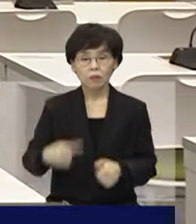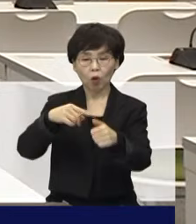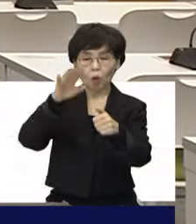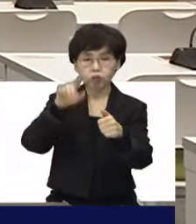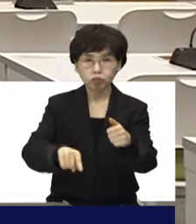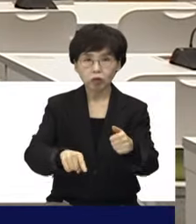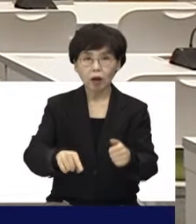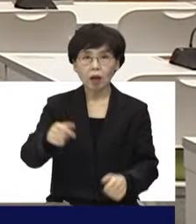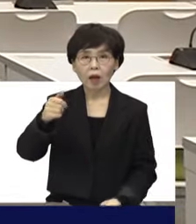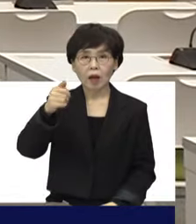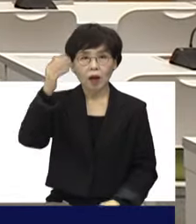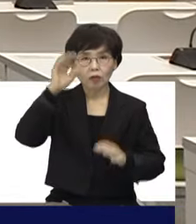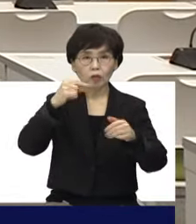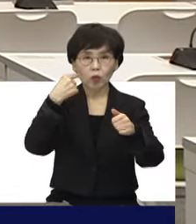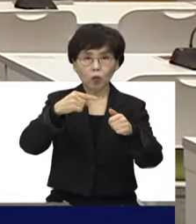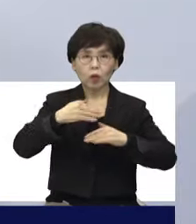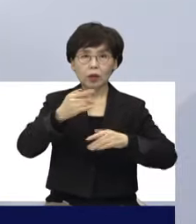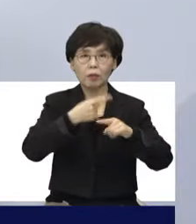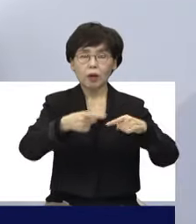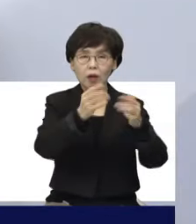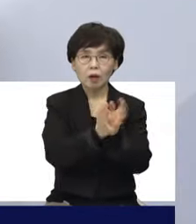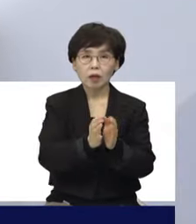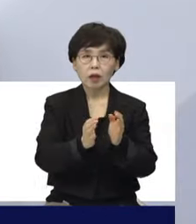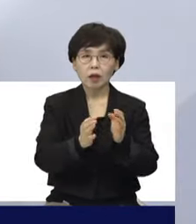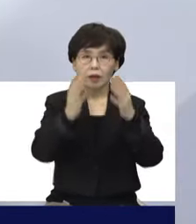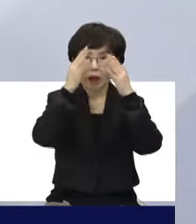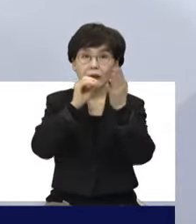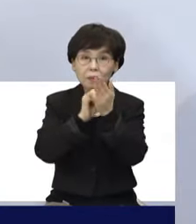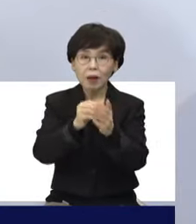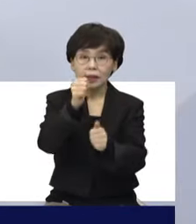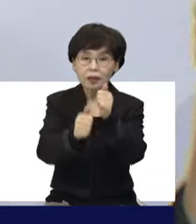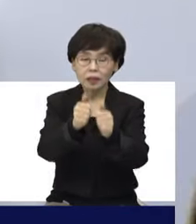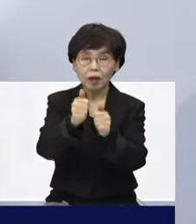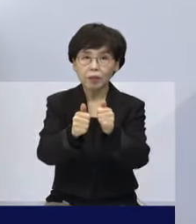(기자) 교육부와 한국교육과정평가원이 수능 출제 공정성 강화 방안을